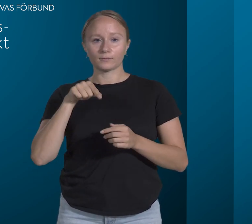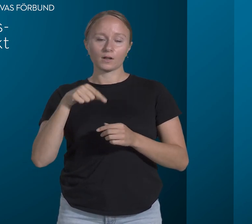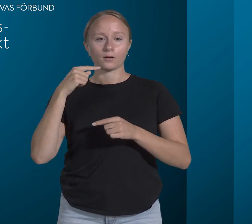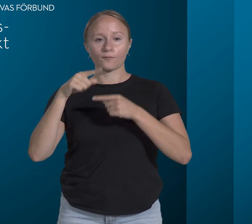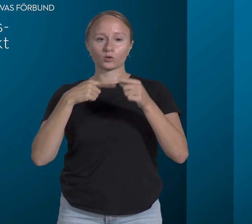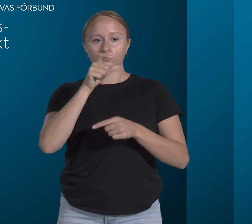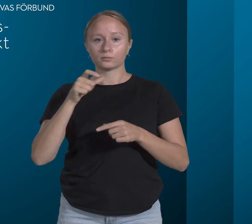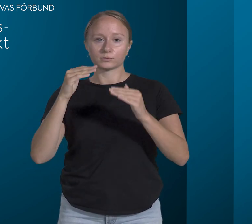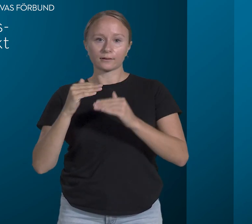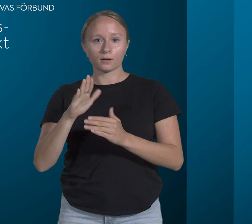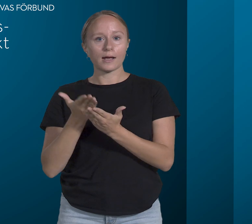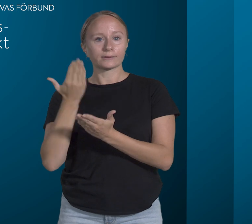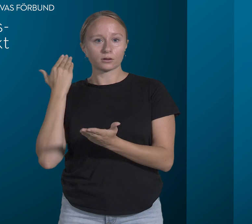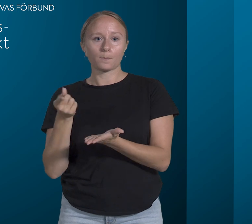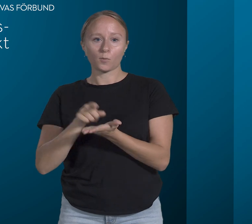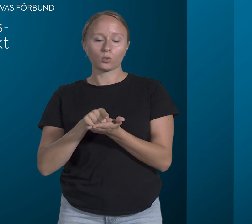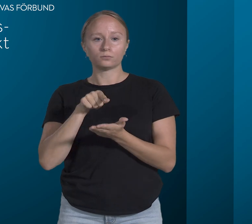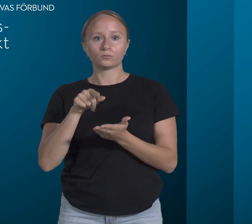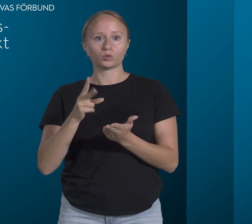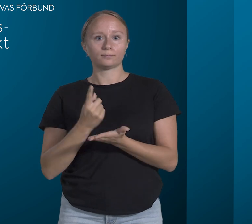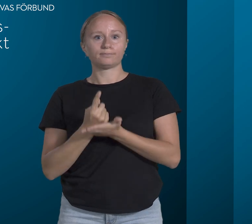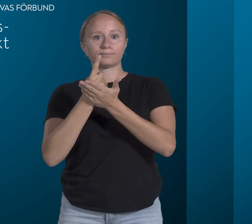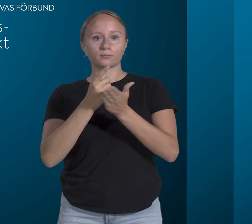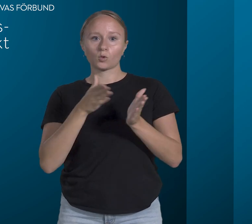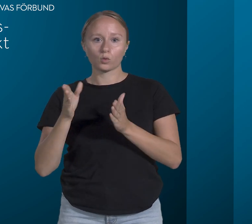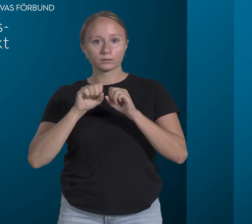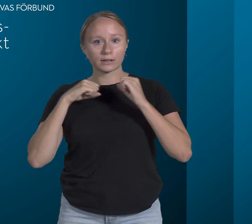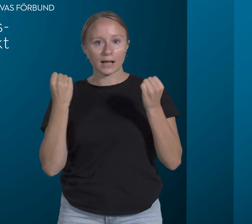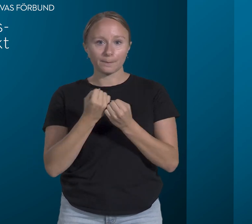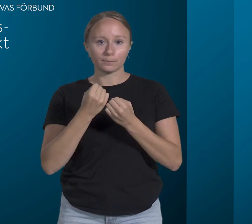Den funkishistoriska månaden kulminerar i ett seminarium -